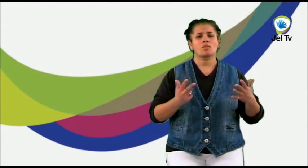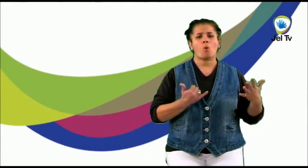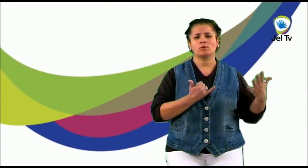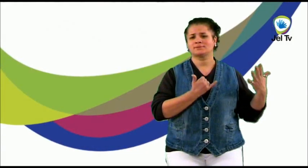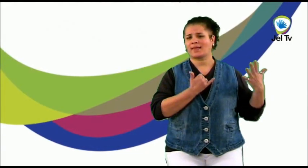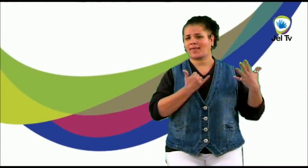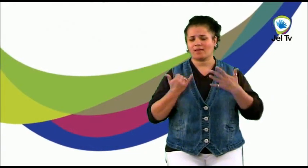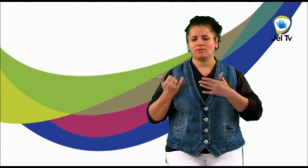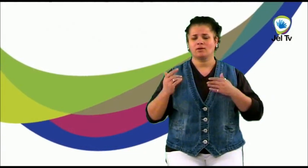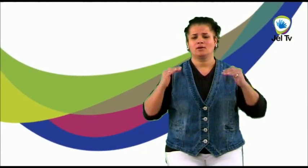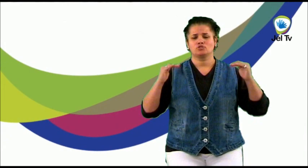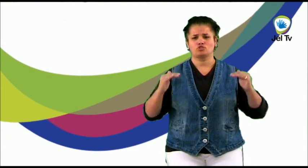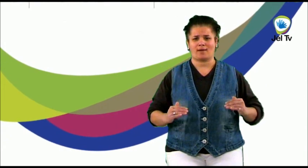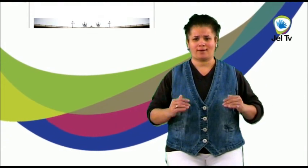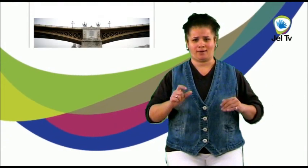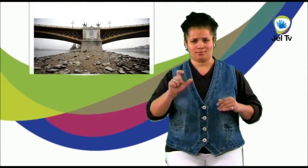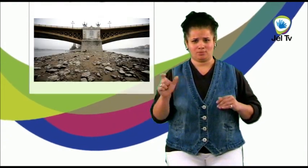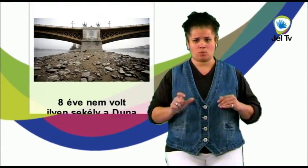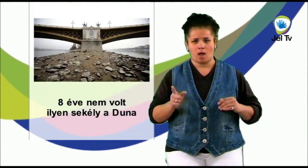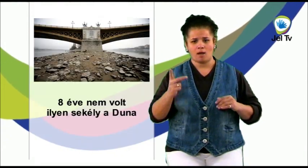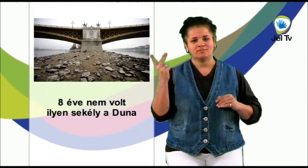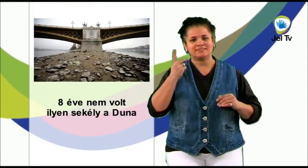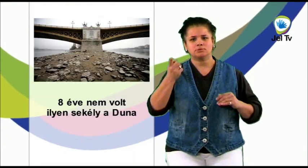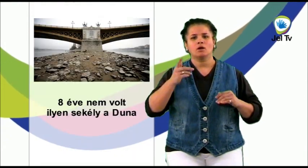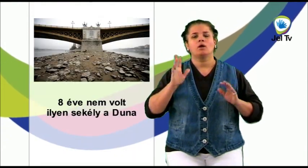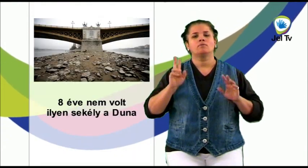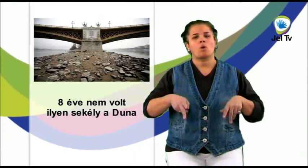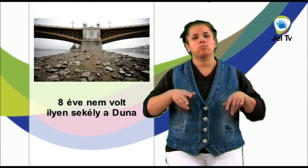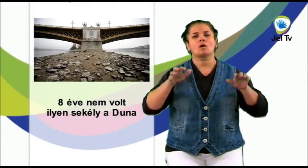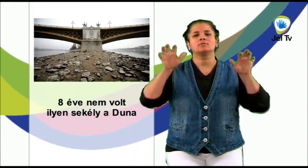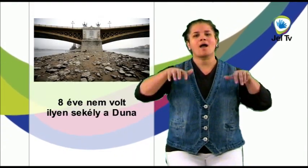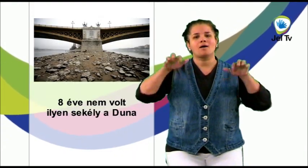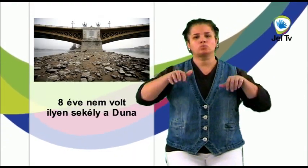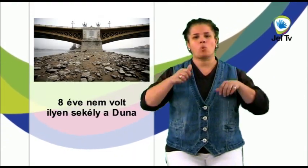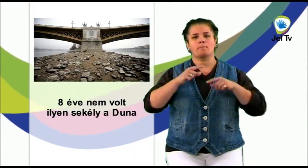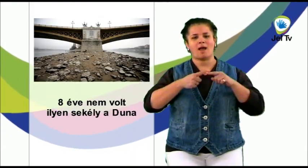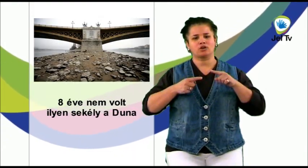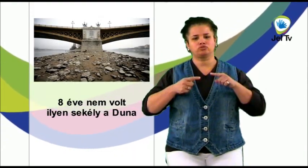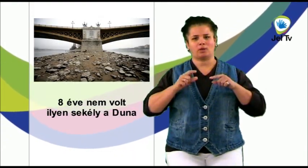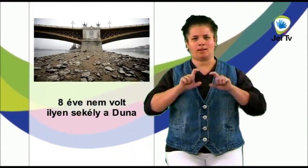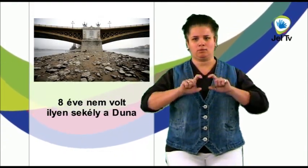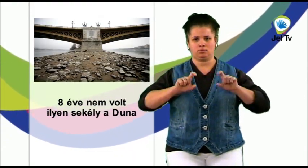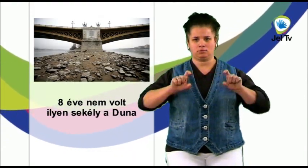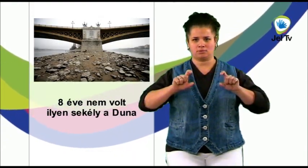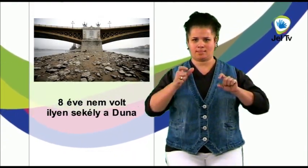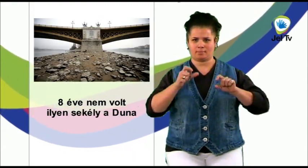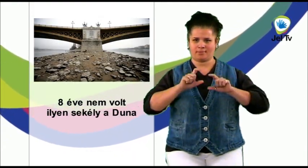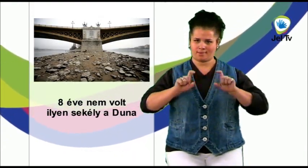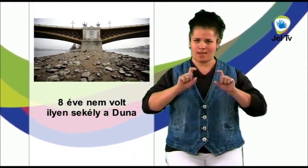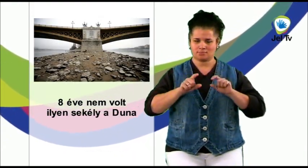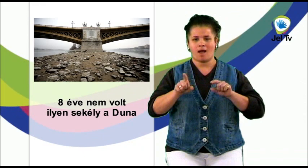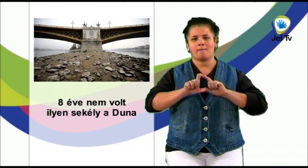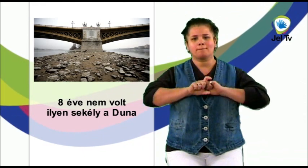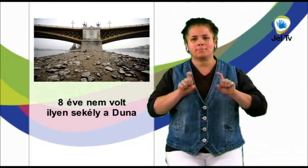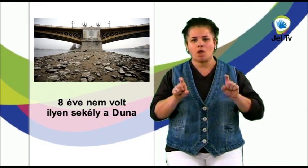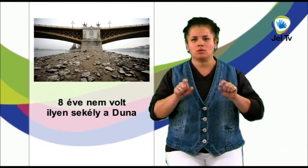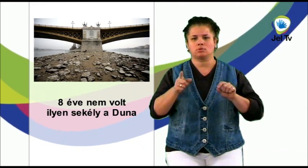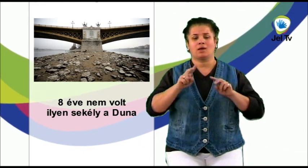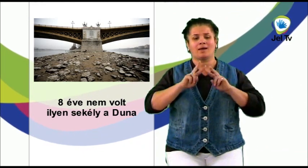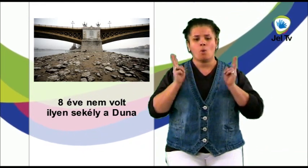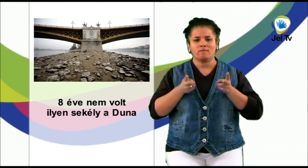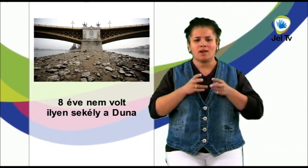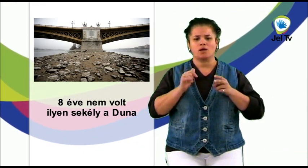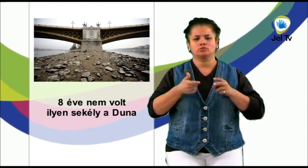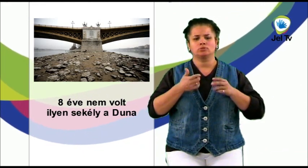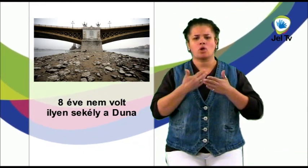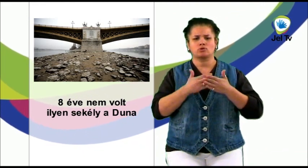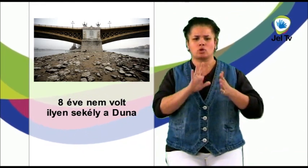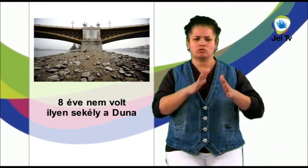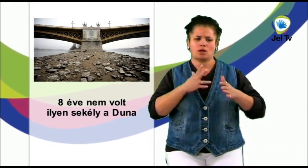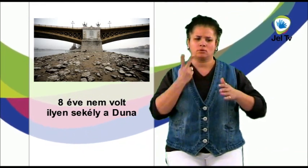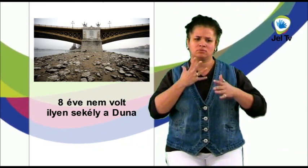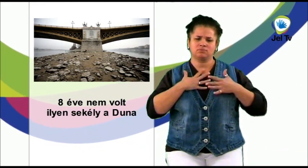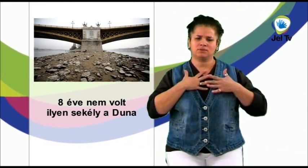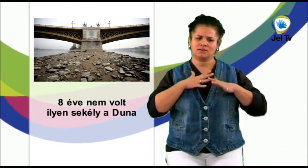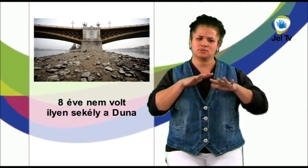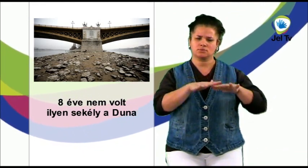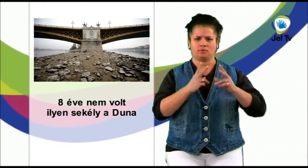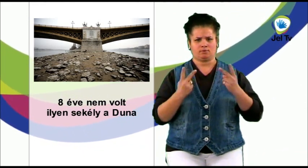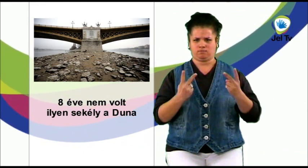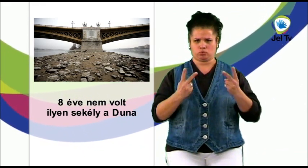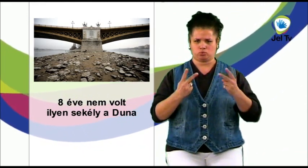8 éve nem volt ilyen sekély a Duna. Másfél cm hiányzik az éves átlaghoz, ez hatással van az élővilágra és a gazdaságra is.